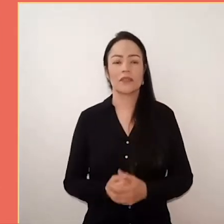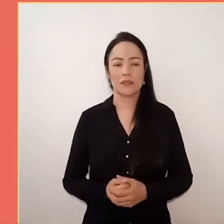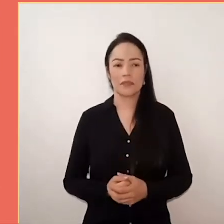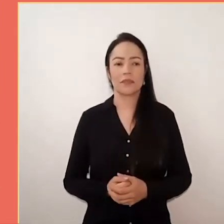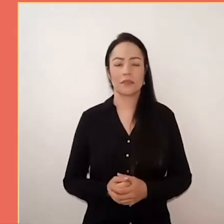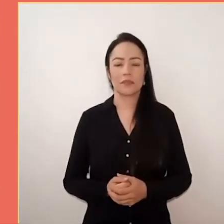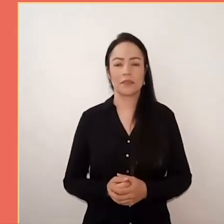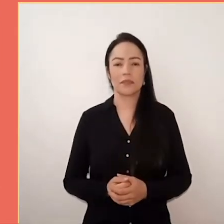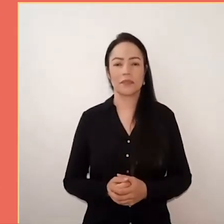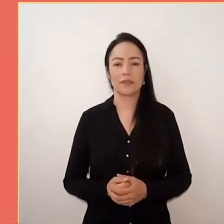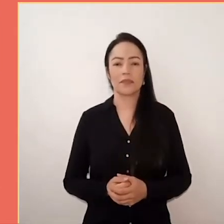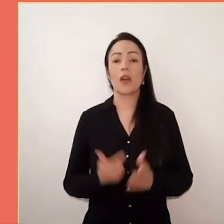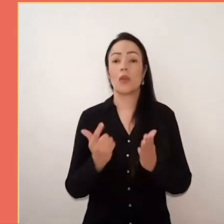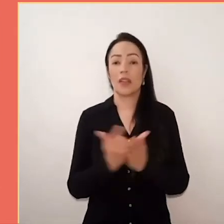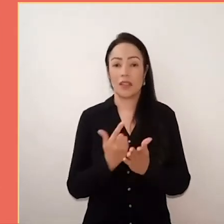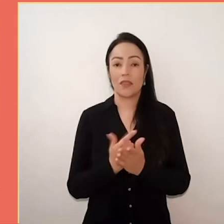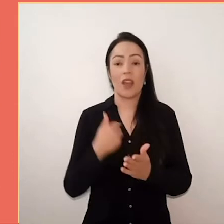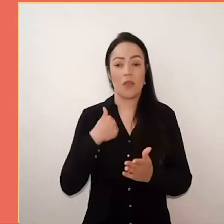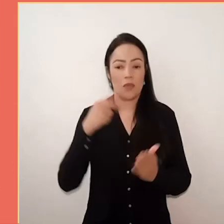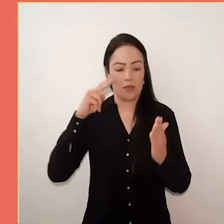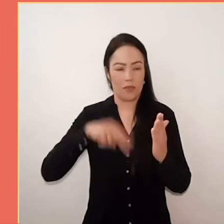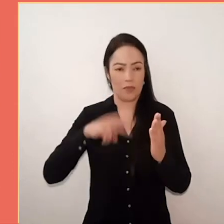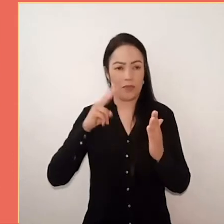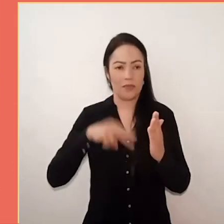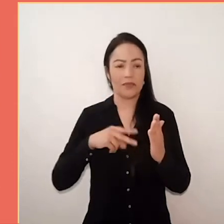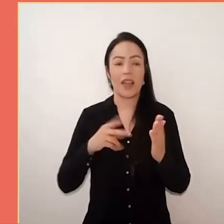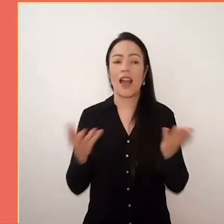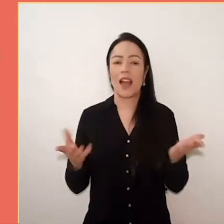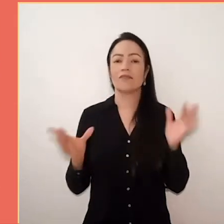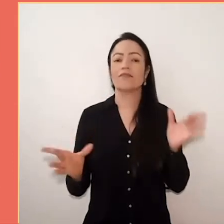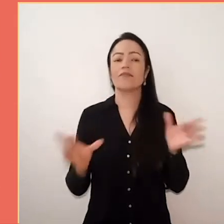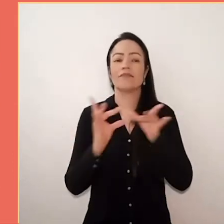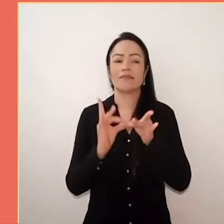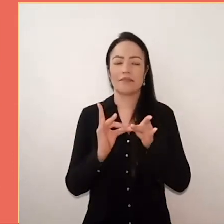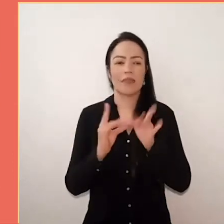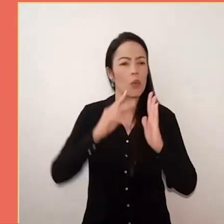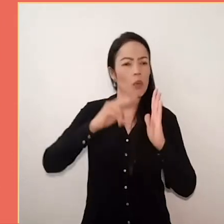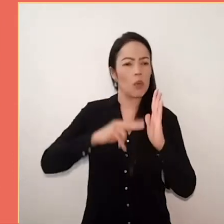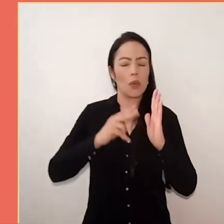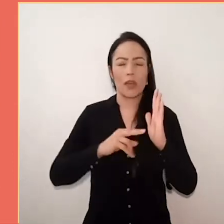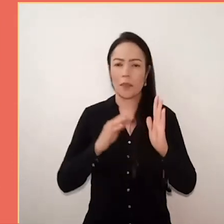E o livro que estamos lendo vai ter ligação com o livro que leremos mais adiante,